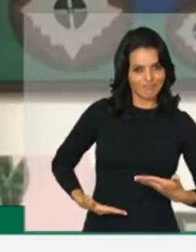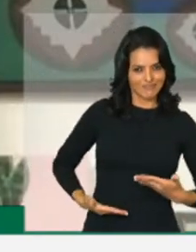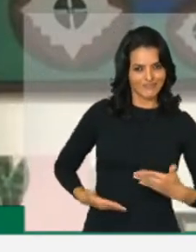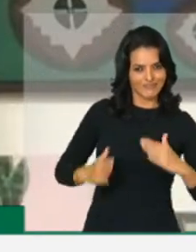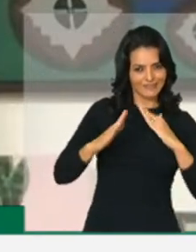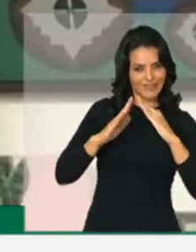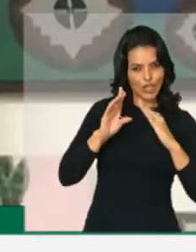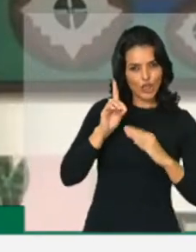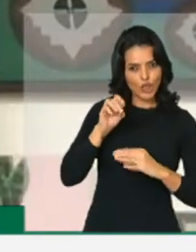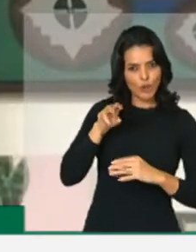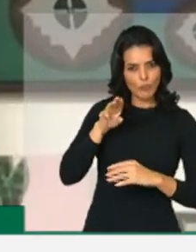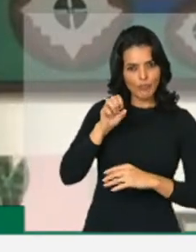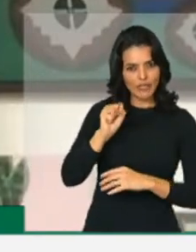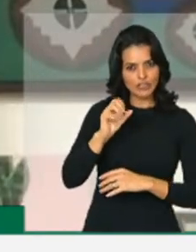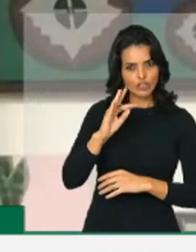BATALHAS... E NESSE MOMENTO DE